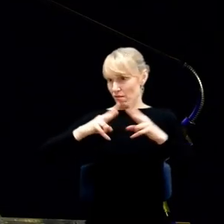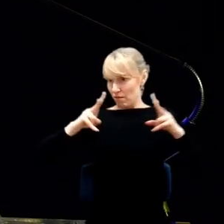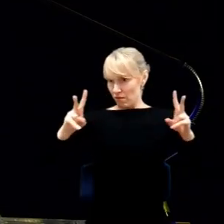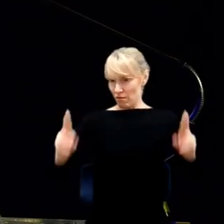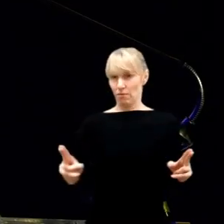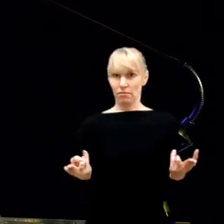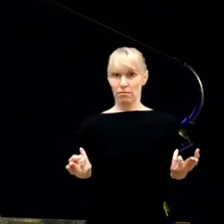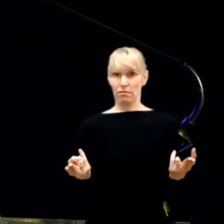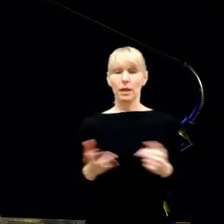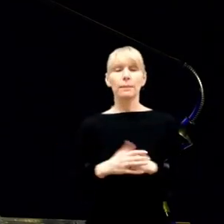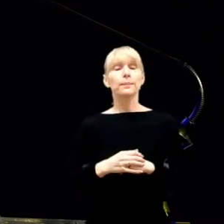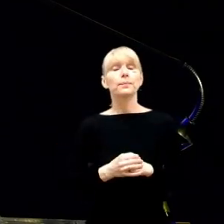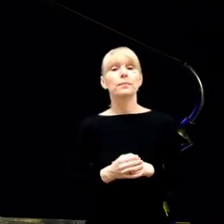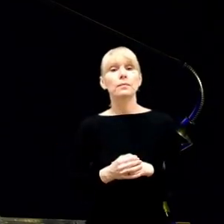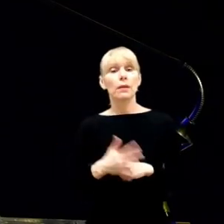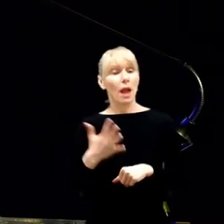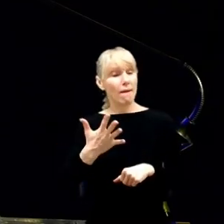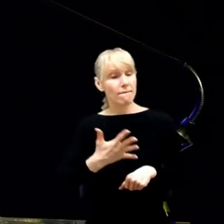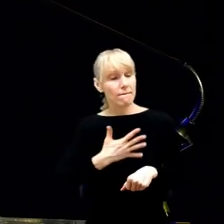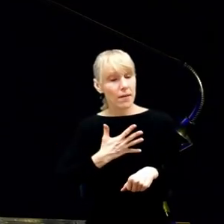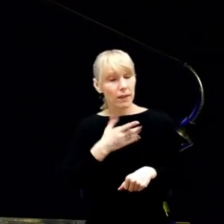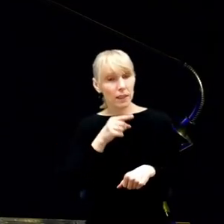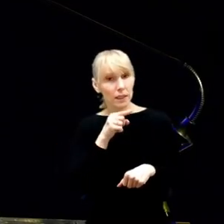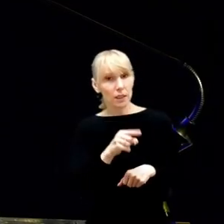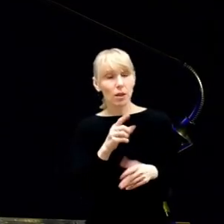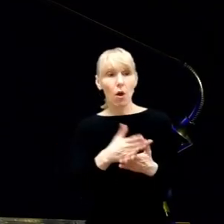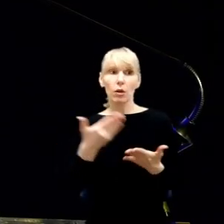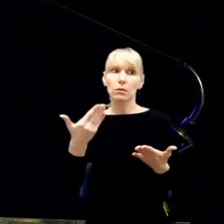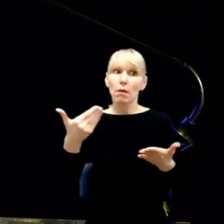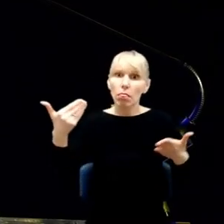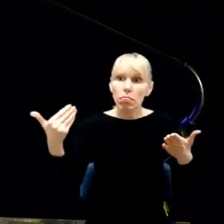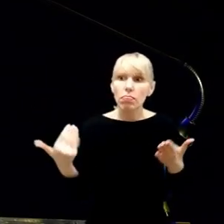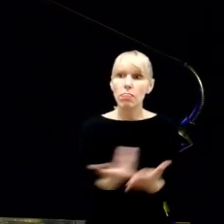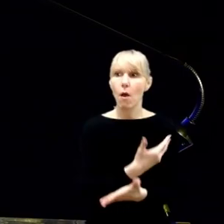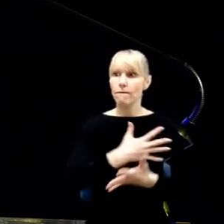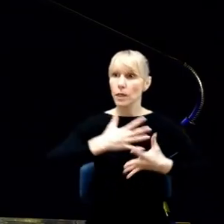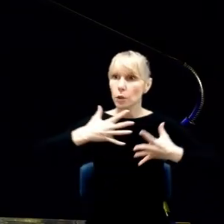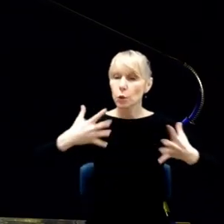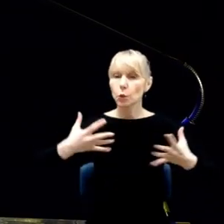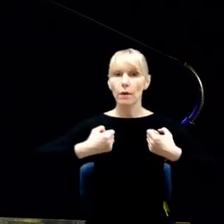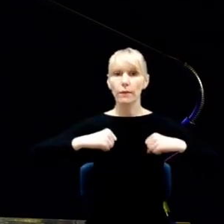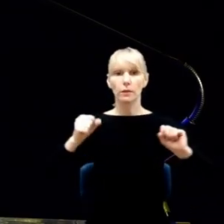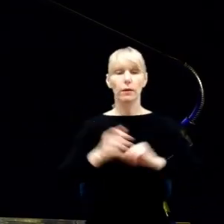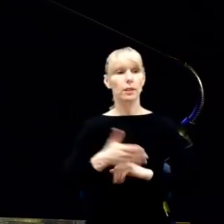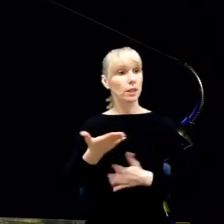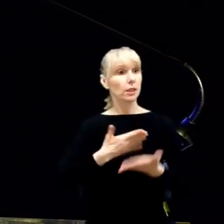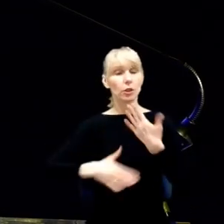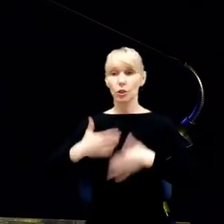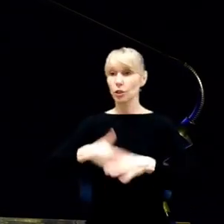że to jest teraz wielkie wyzwanie i bardzo się też cieszymy z tego, że możemy tutaj, na tym przykładzie konkretnym Pleszewa